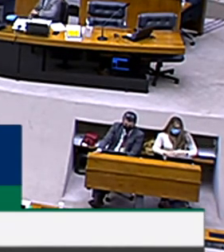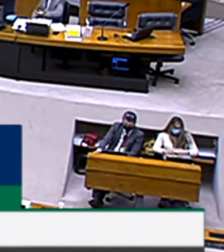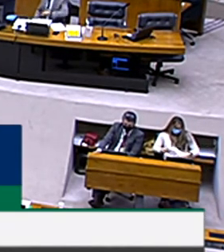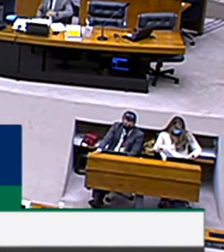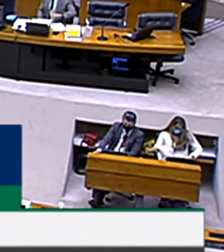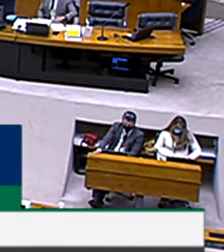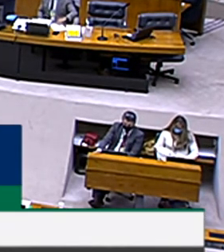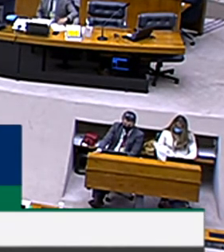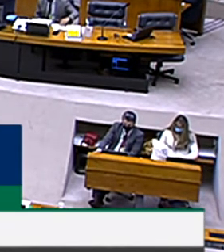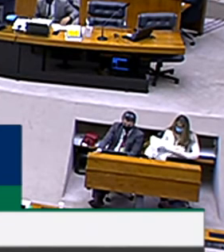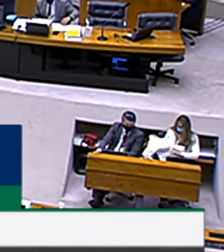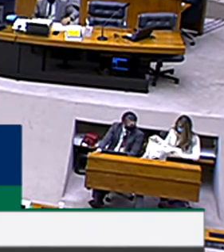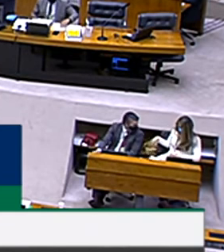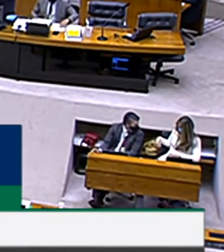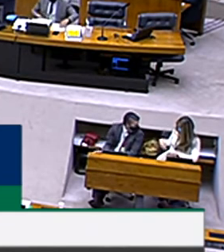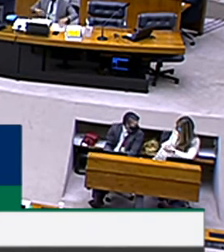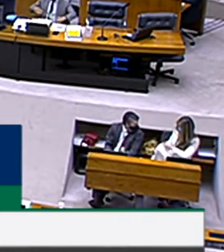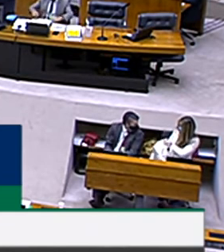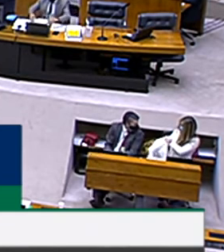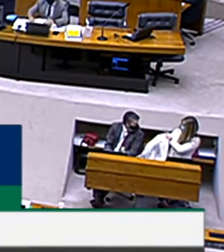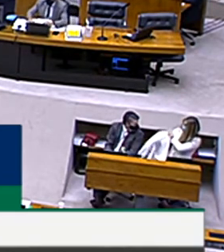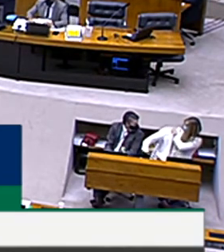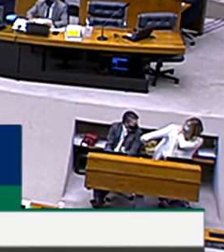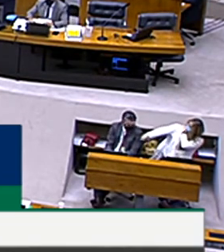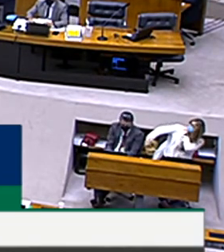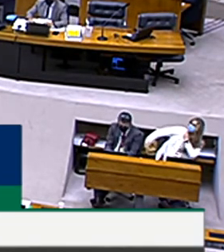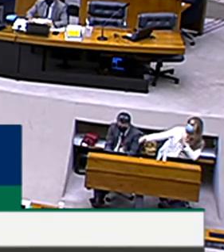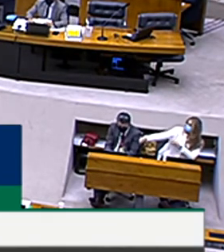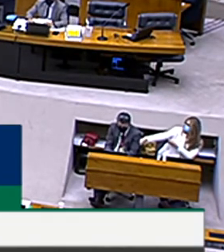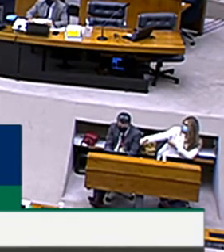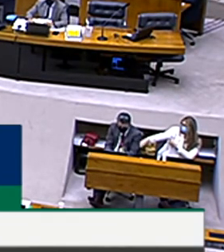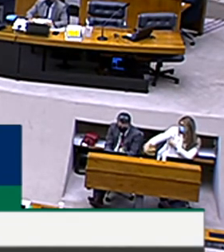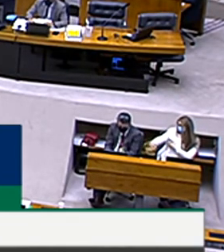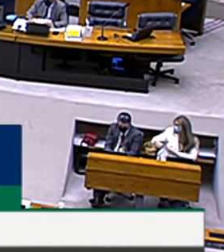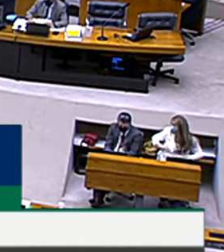PROVISÓRIA QUE PROCURA ATENUAR EFEITOS AO CONSUMIDOR DE CUSTOS COM AUXÍLIOS CONCEDIDOS COM EMPRESAS DE